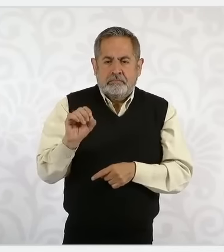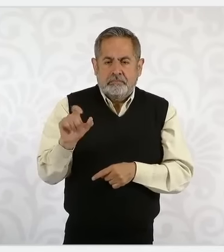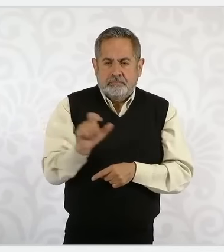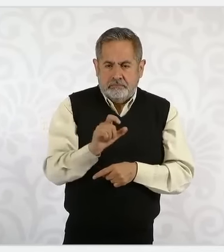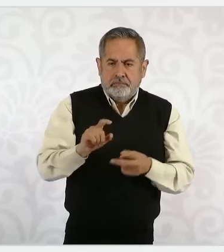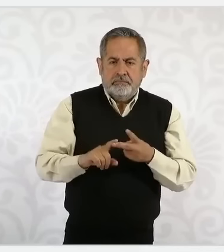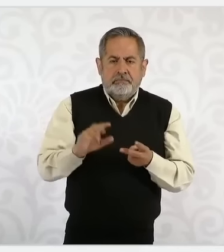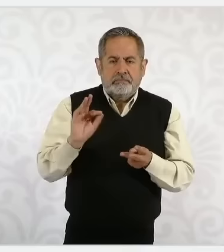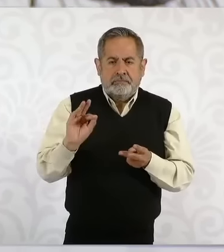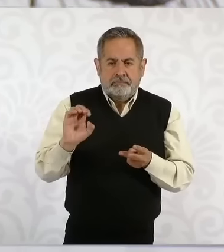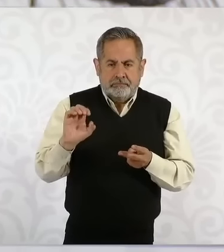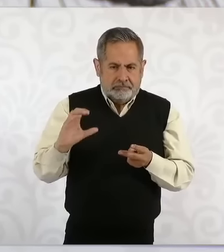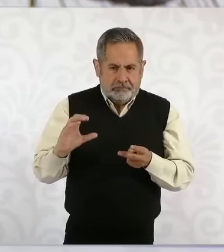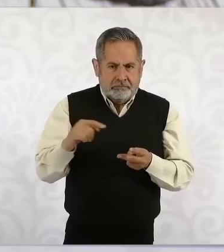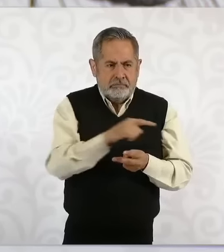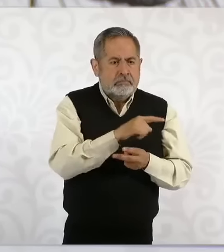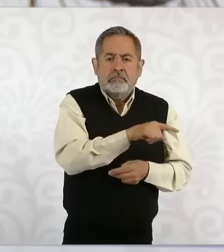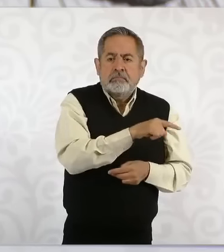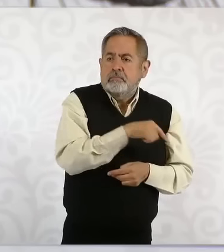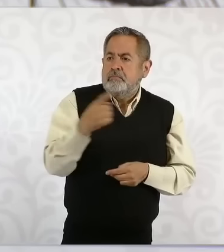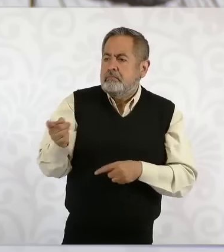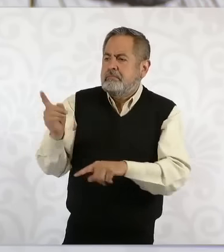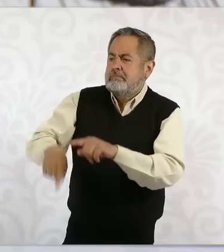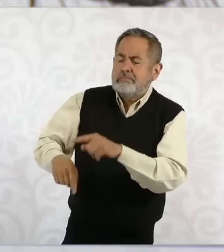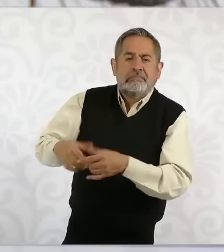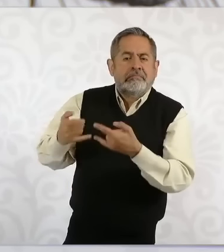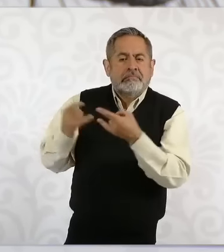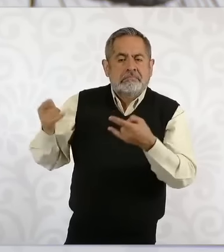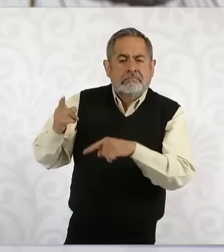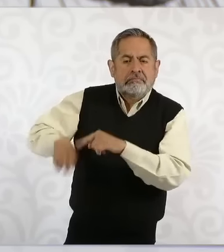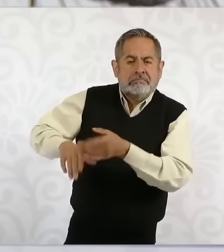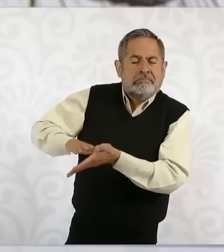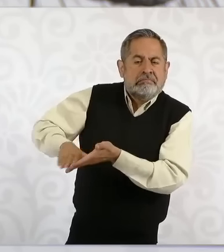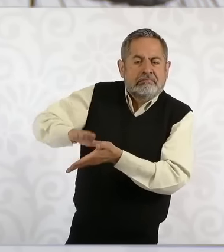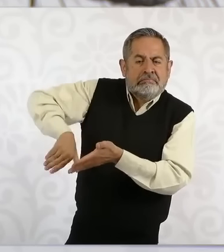lo que quisieron fue borrar de la historia a los grandes héroes nacionales.